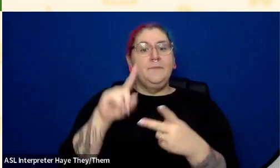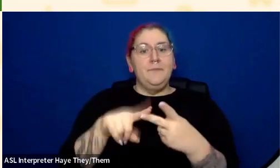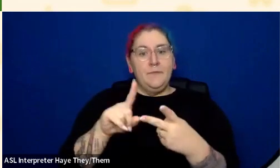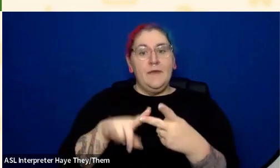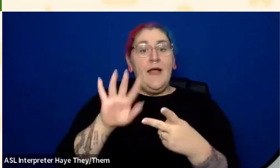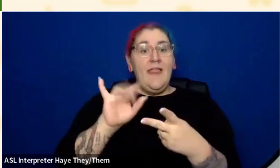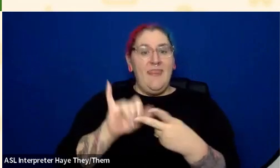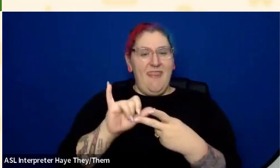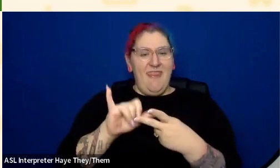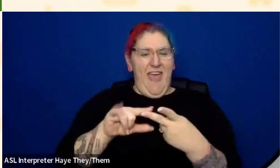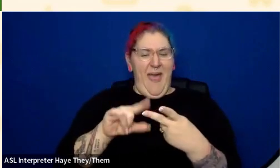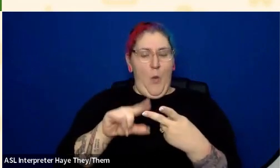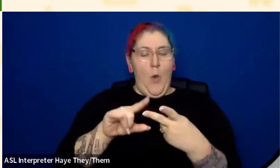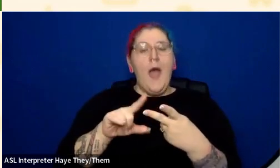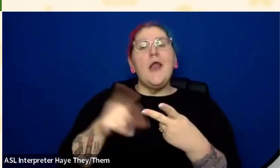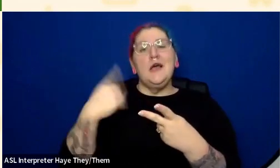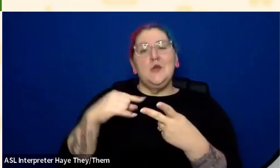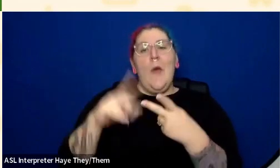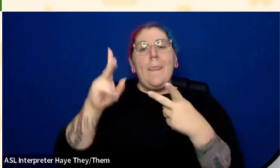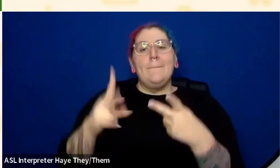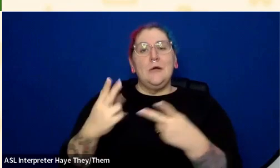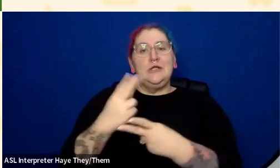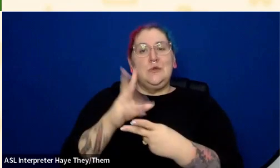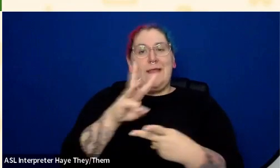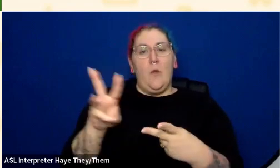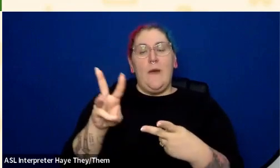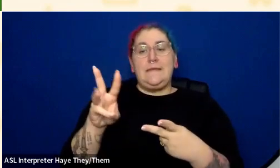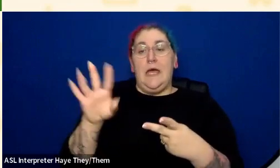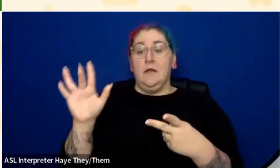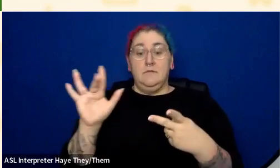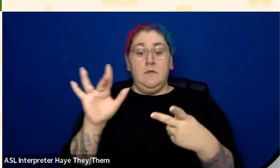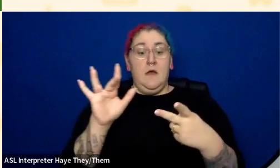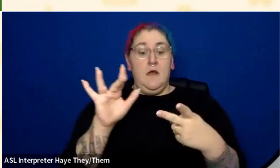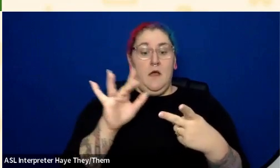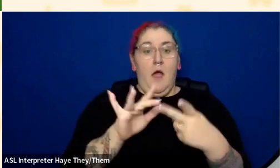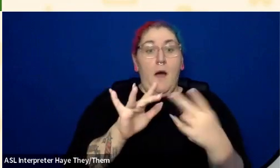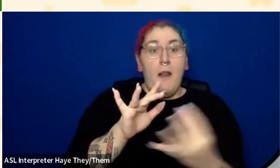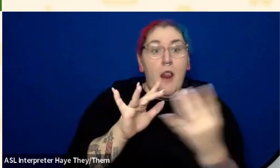como pasar el cursor o desplazando. Y cómo manejas el nivel A es prácticamente cómo manejas